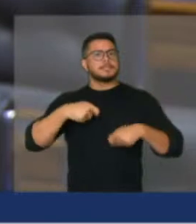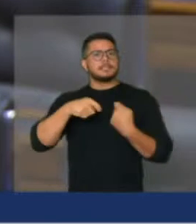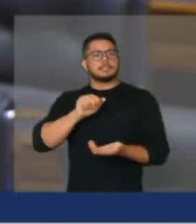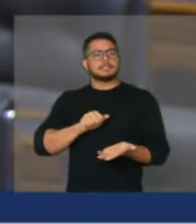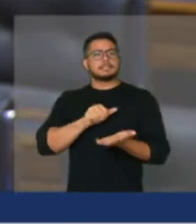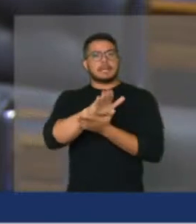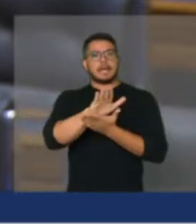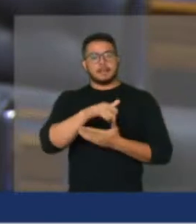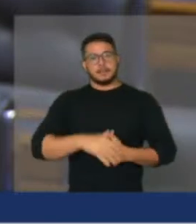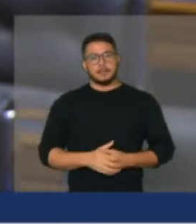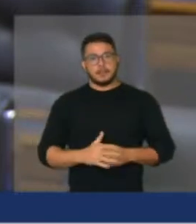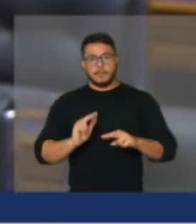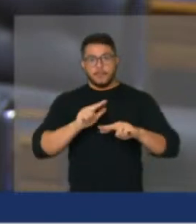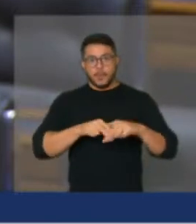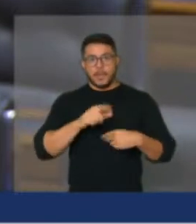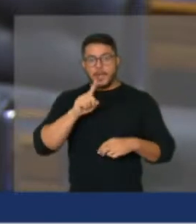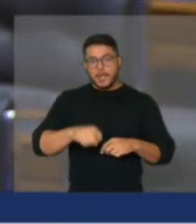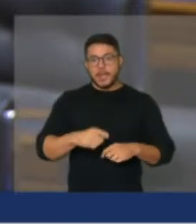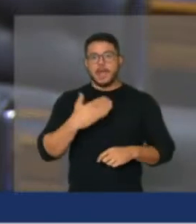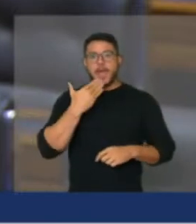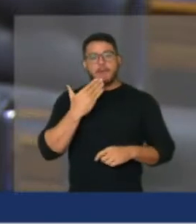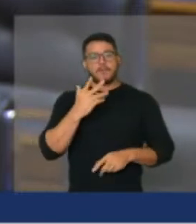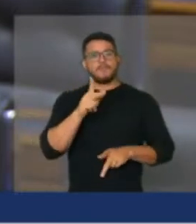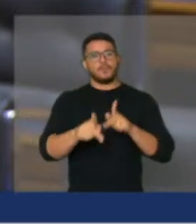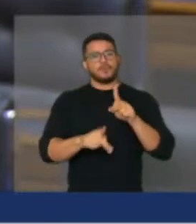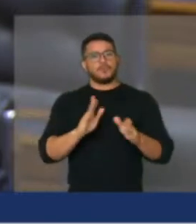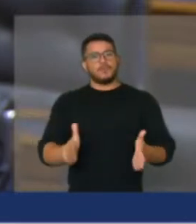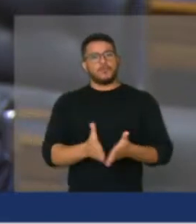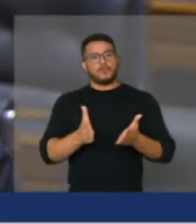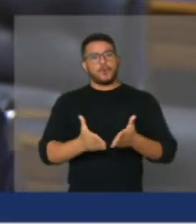O BEM DO BRASIL. -- [PRESIDENTE]: OBRIGADO DEPUTADO ALTINEU.